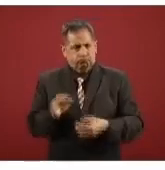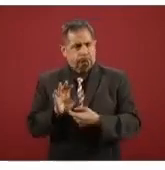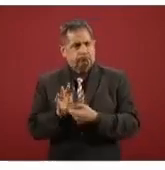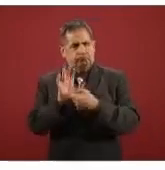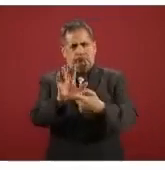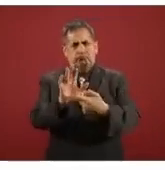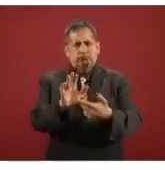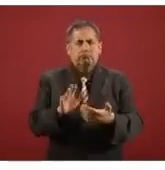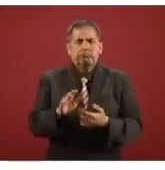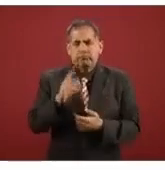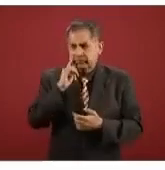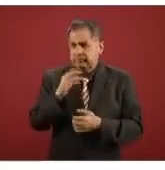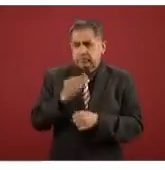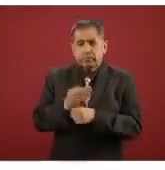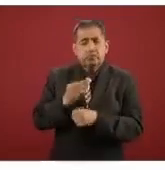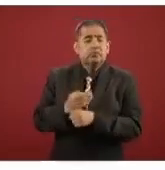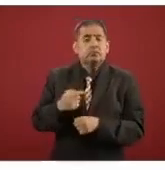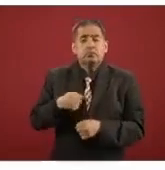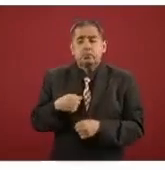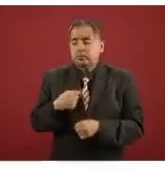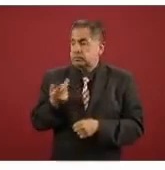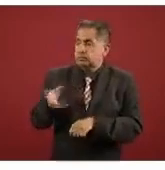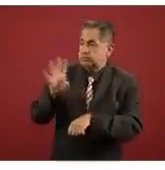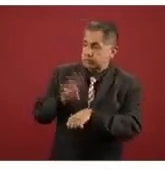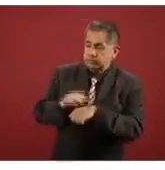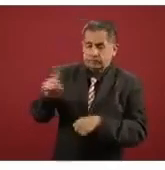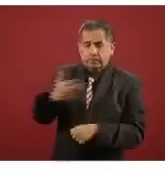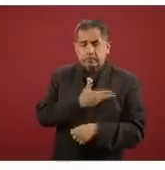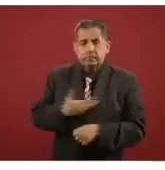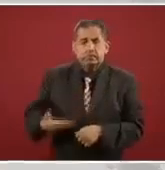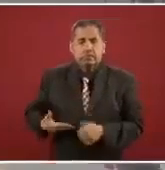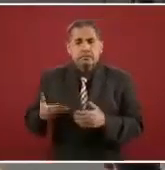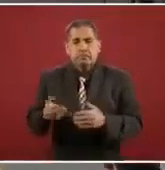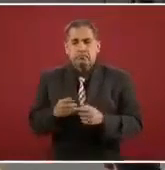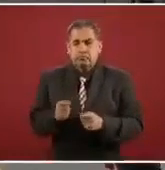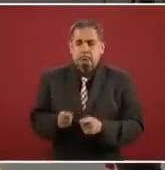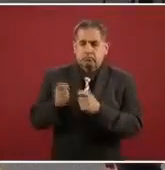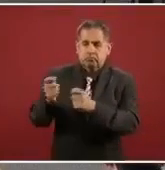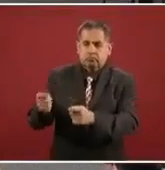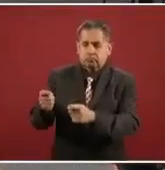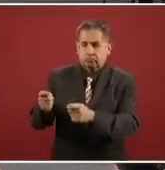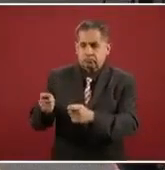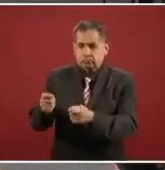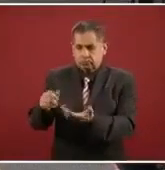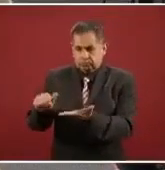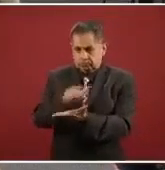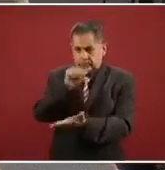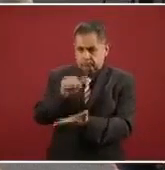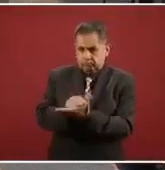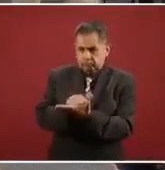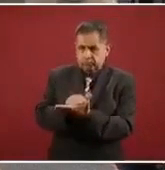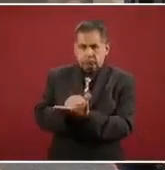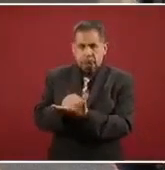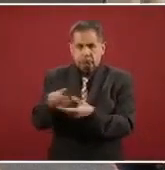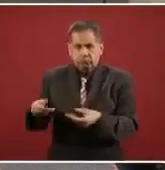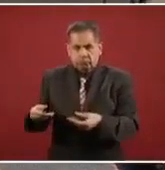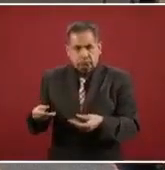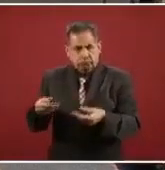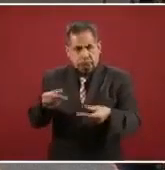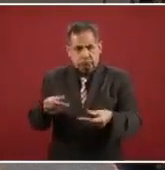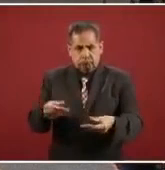Voy en este momento, si me lo permite, señor presidente, a entregarle a usted las actas.